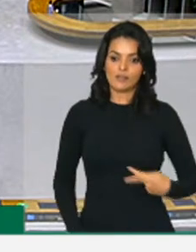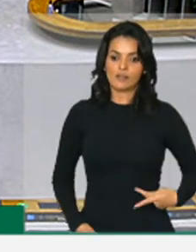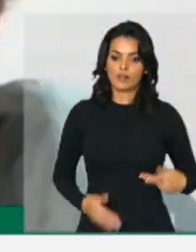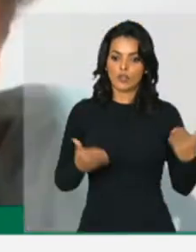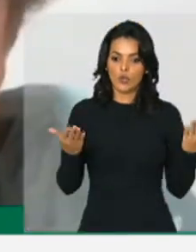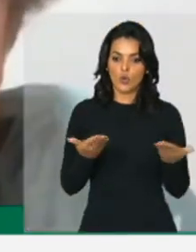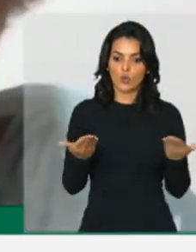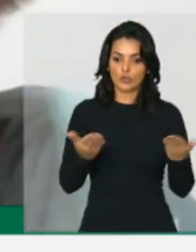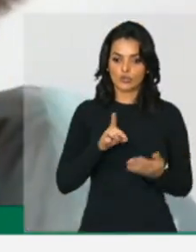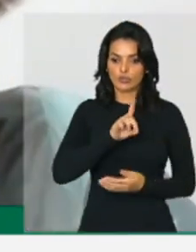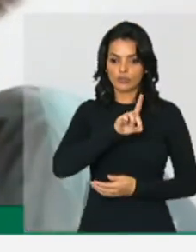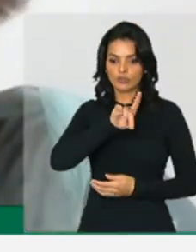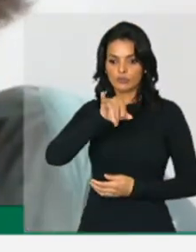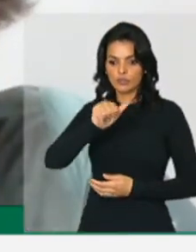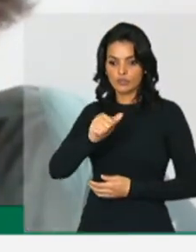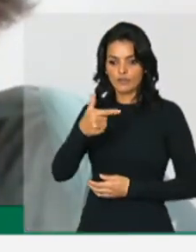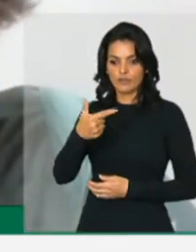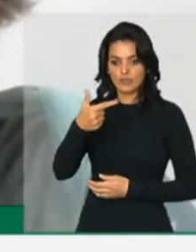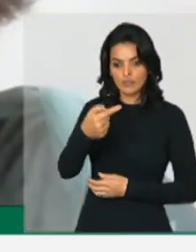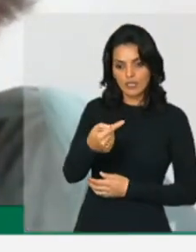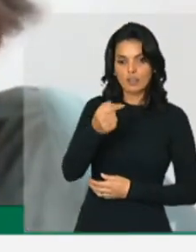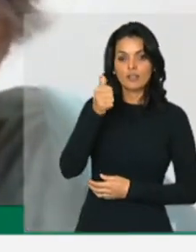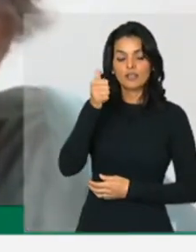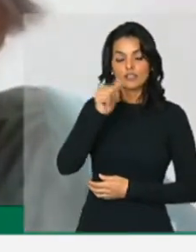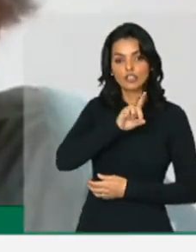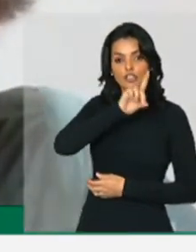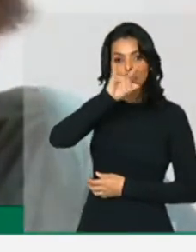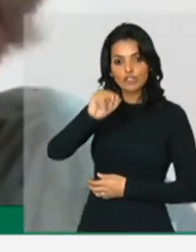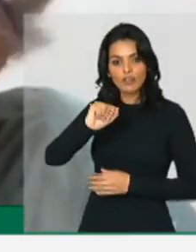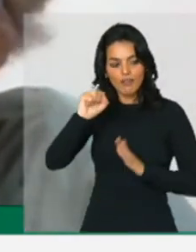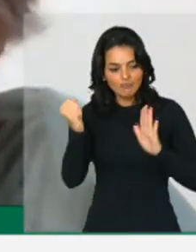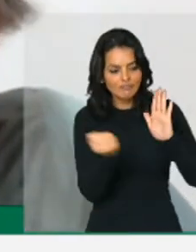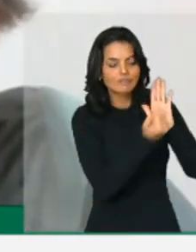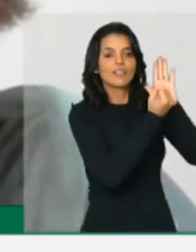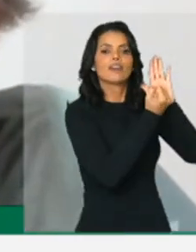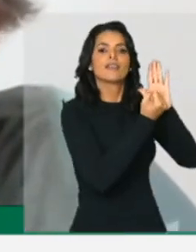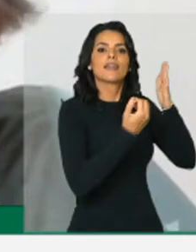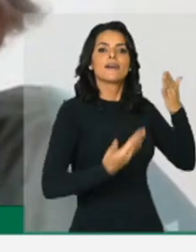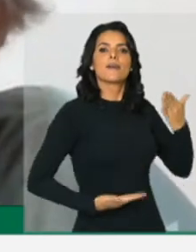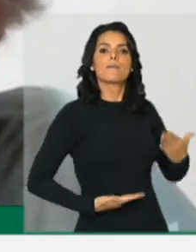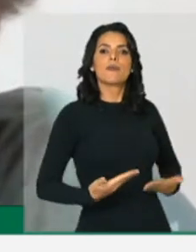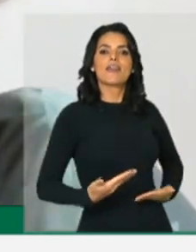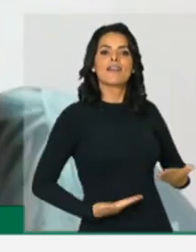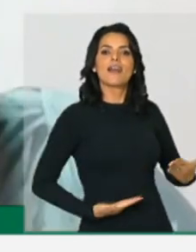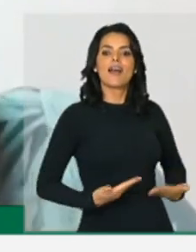TRABALHADORA QUE TRABALHA EM CASAS SÃO MULHERES, A MAIORIA SÃO MULHERES, A GRANDE PARTE, A MAIORIA TRABALHAM NA INFORMALIDADE, E NÓS TEMOS,